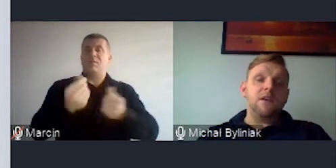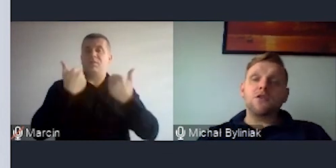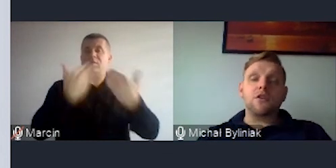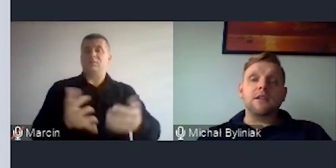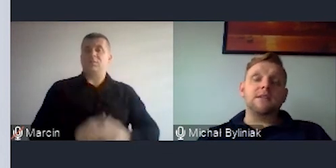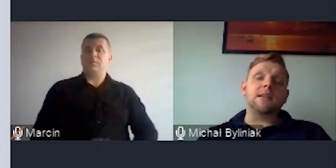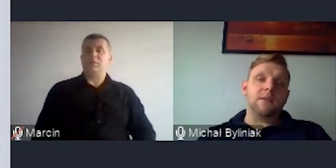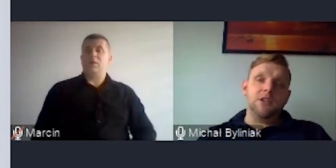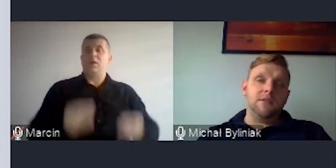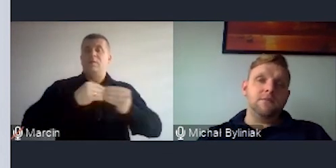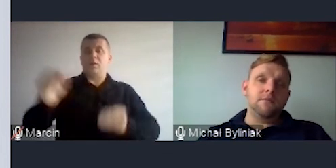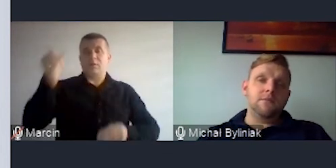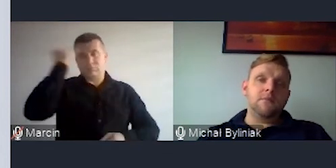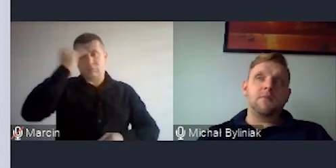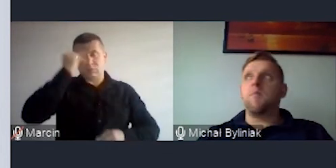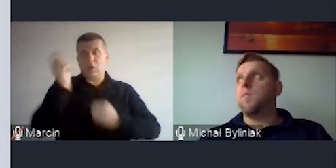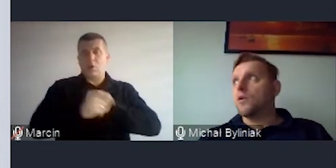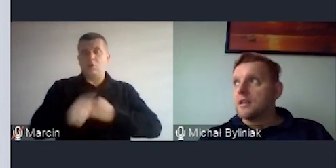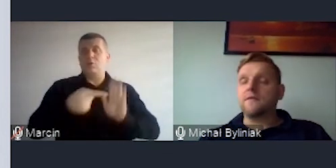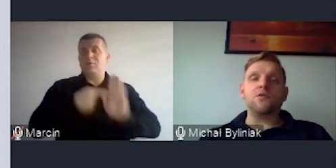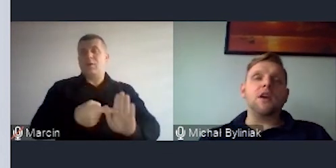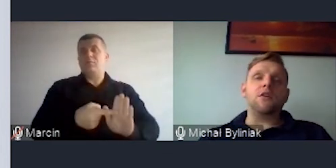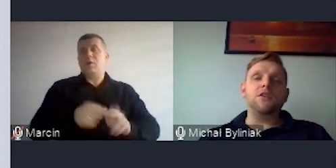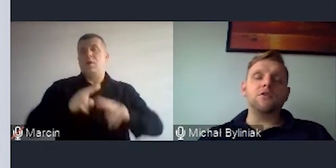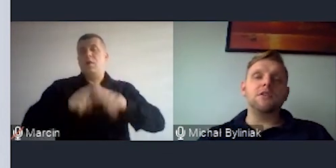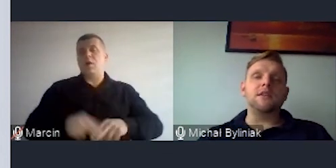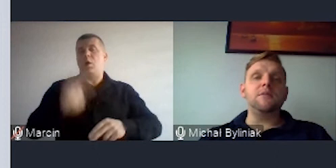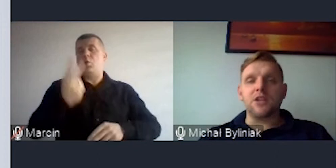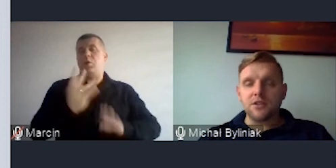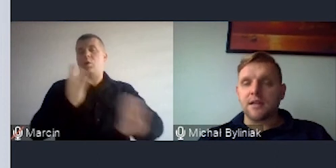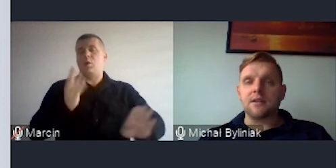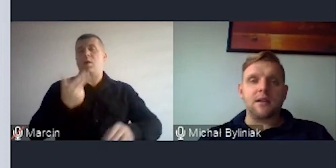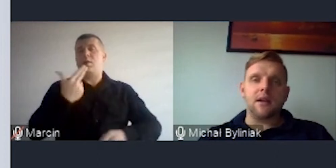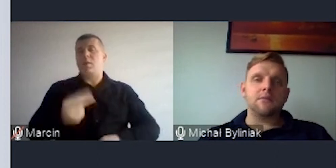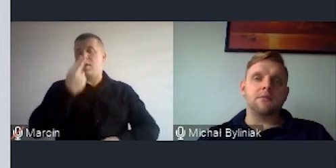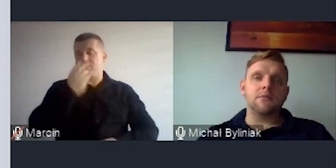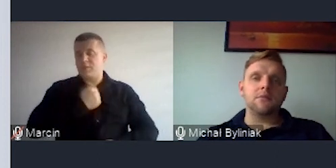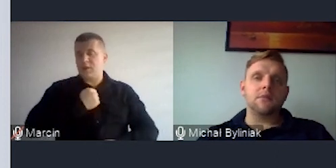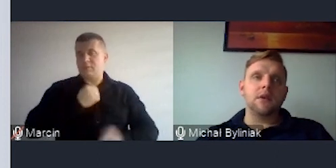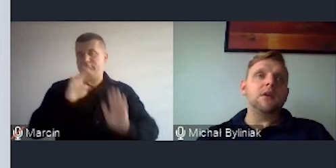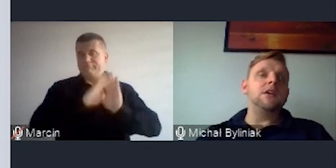Większość korekt jest za terminy, poza tym w drugiej kolejności za nieprzejrzyste kryteria